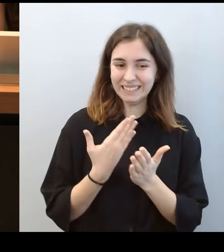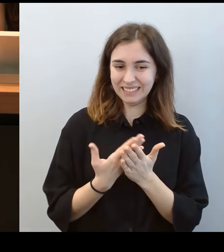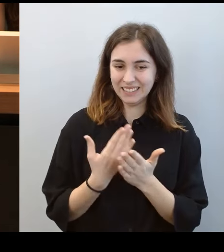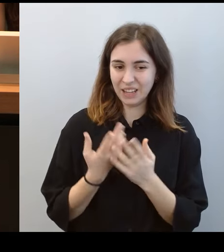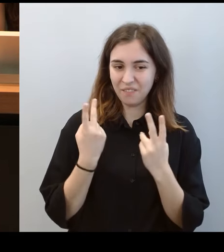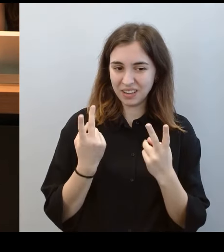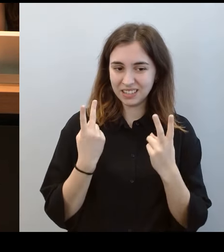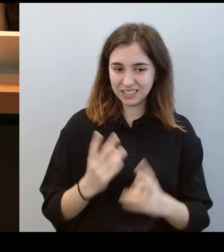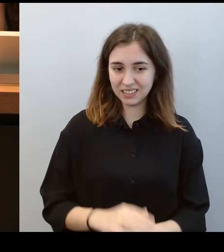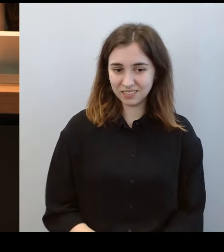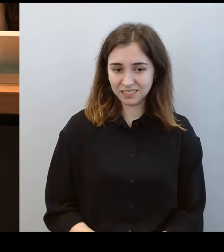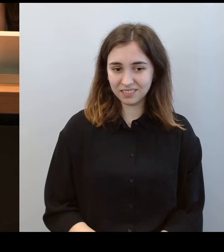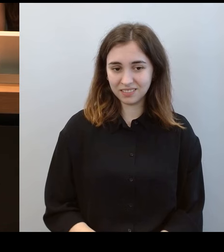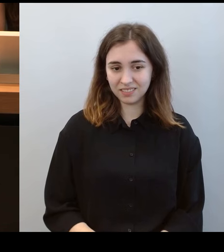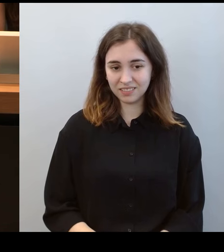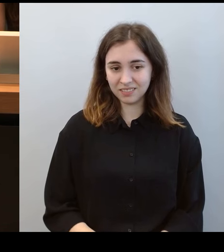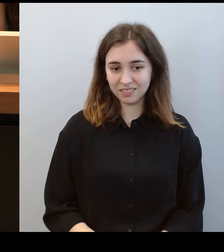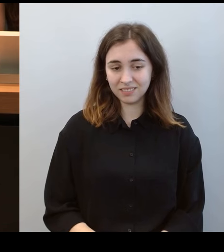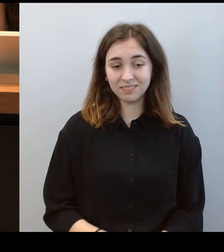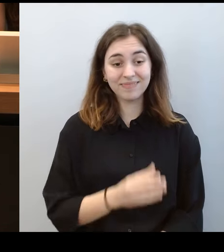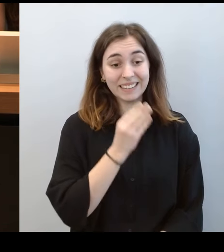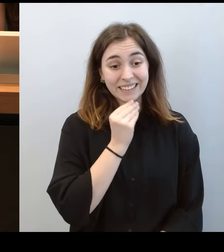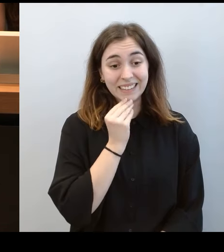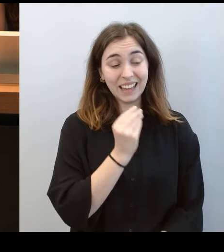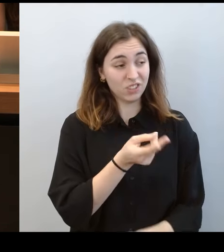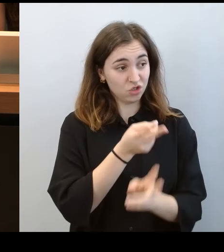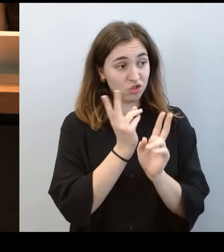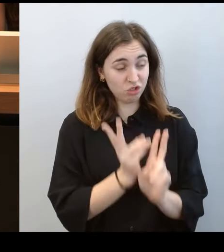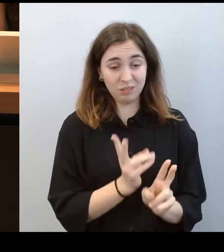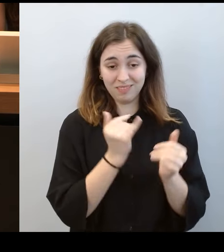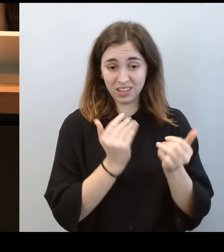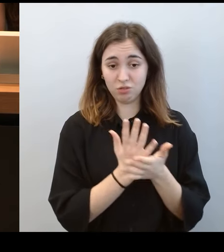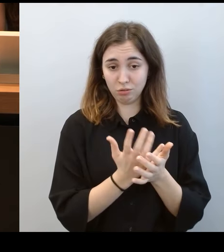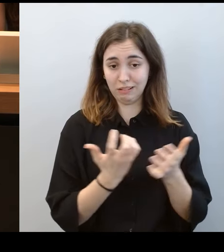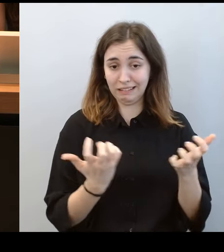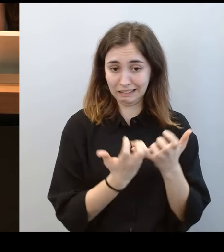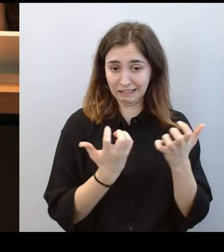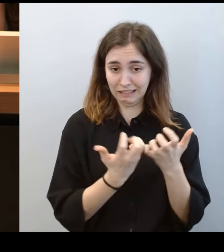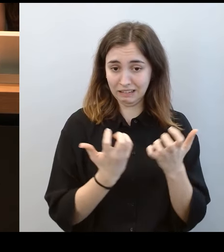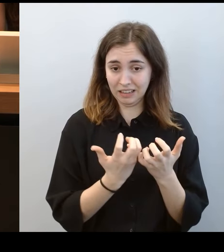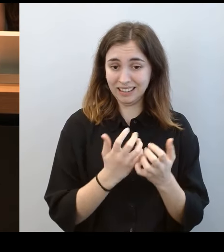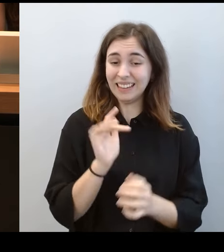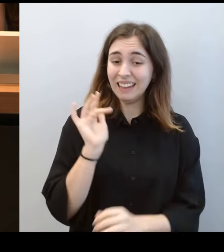richtigerweise einen Krieg, einen Krieg gegen eine Terrororganisation, die auf der ganzen Welt geächtet ist.